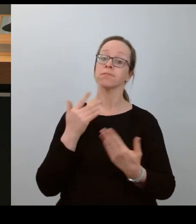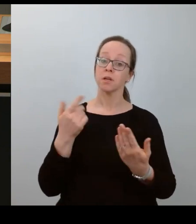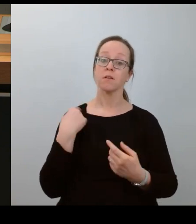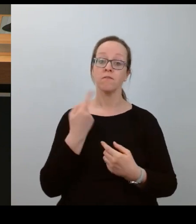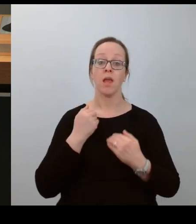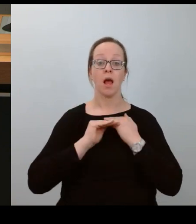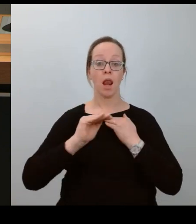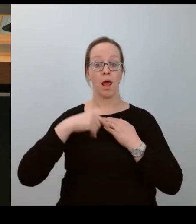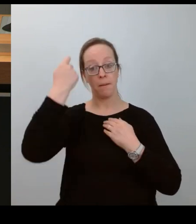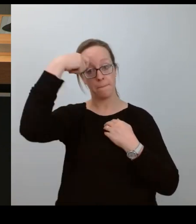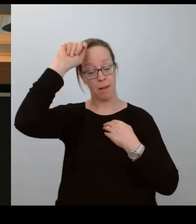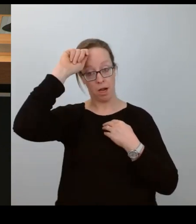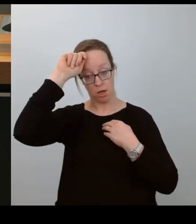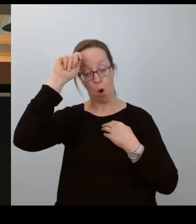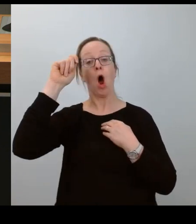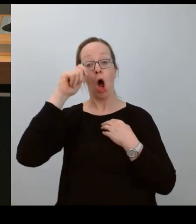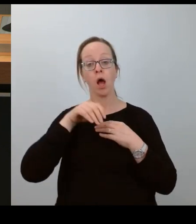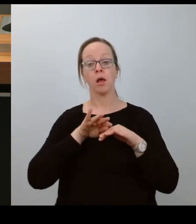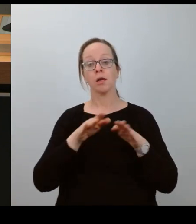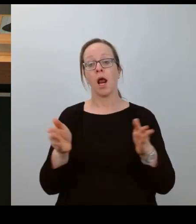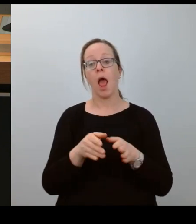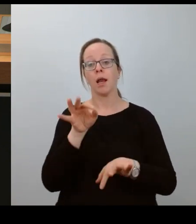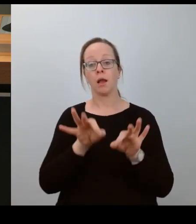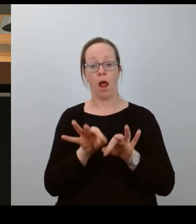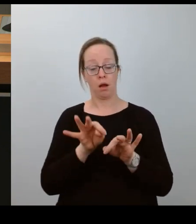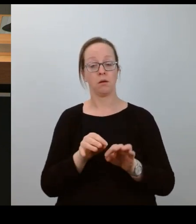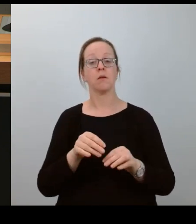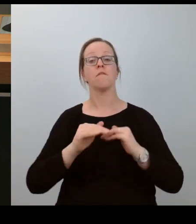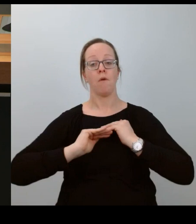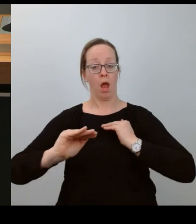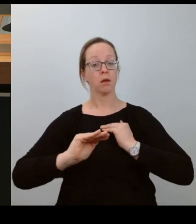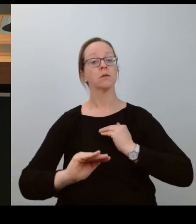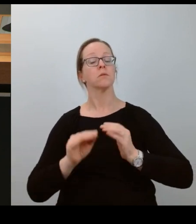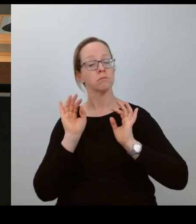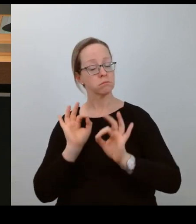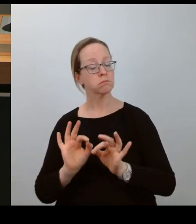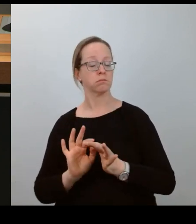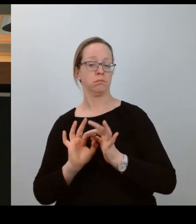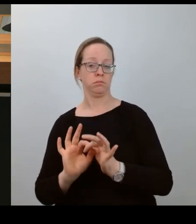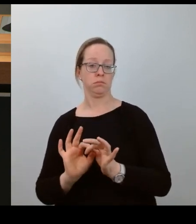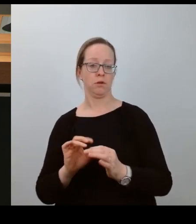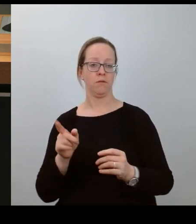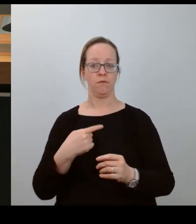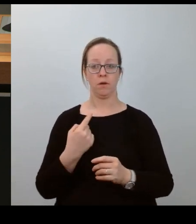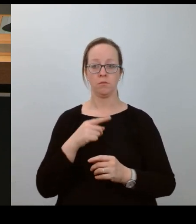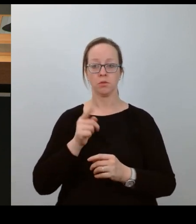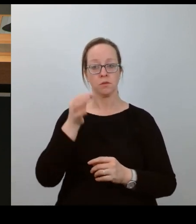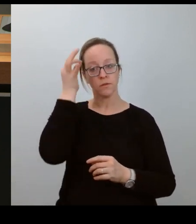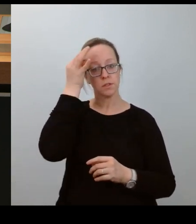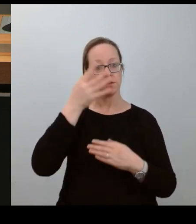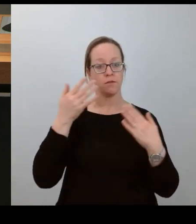zu sichern, dann wird uns auch eine Lösung einfallen, wie wir auch die jetzt derzeit in privatem Eigentum befindlichen